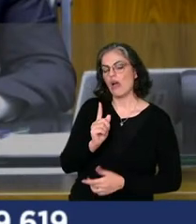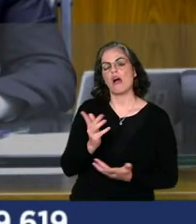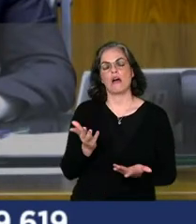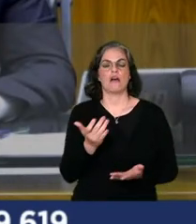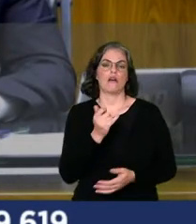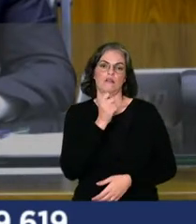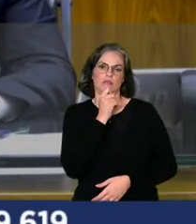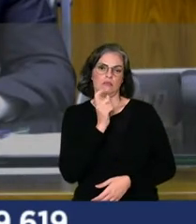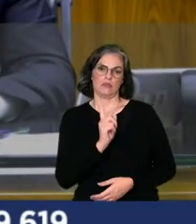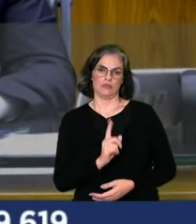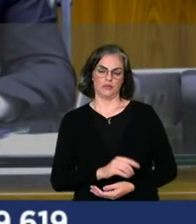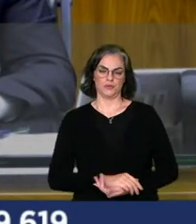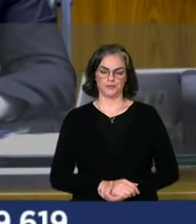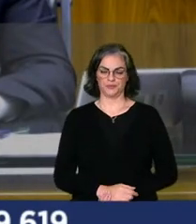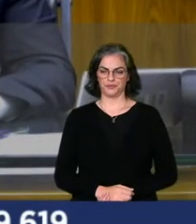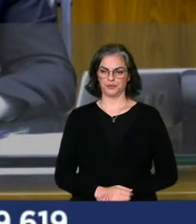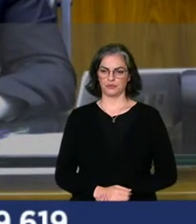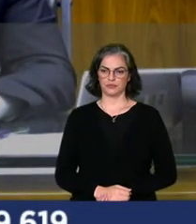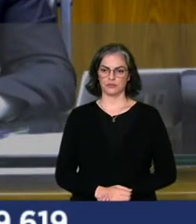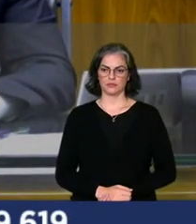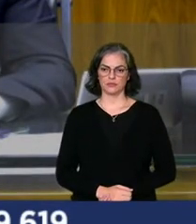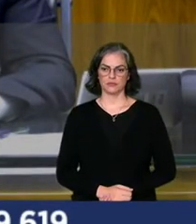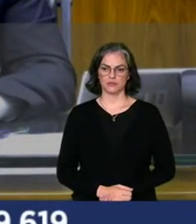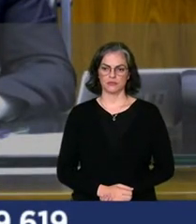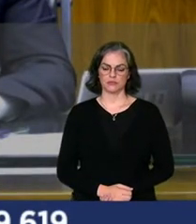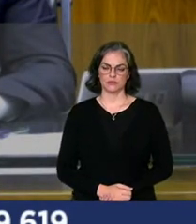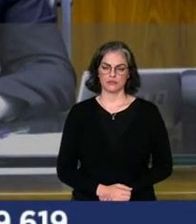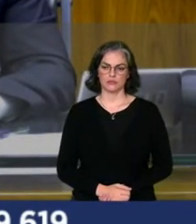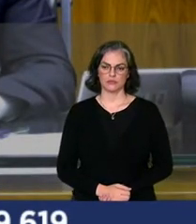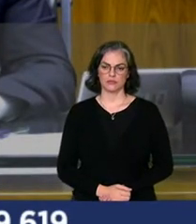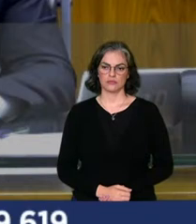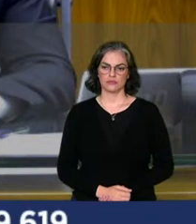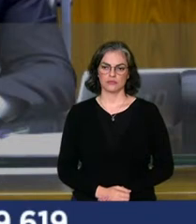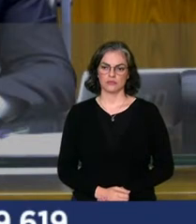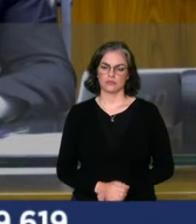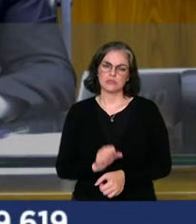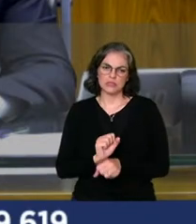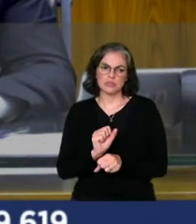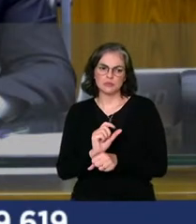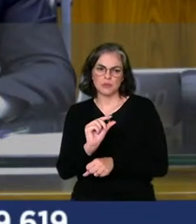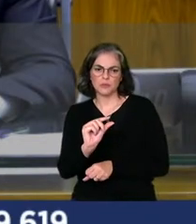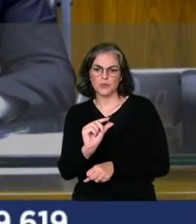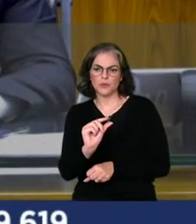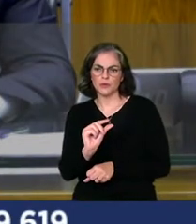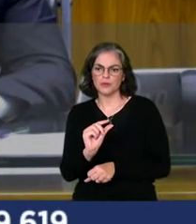SISTEMA. AINDA NÃO? AINDA NÃ O. [DEPUTADO]: PRESIDENTE -- [DEPUTADA]: POSSO USAR DA PALAVRA, SENHOR PRESIDENTE. -- [PRESIDENTE]: SÓ UM